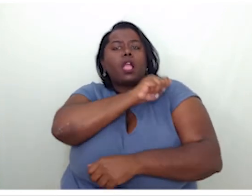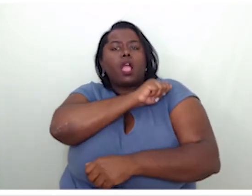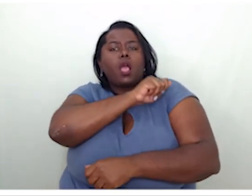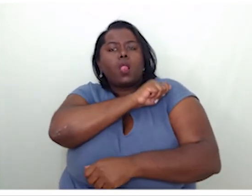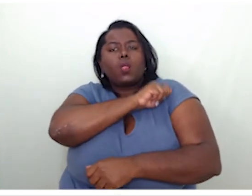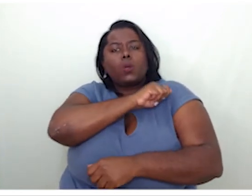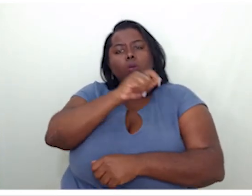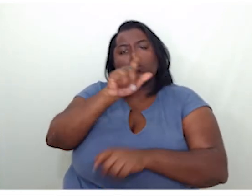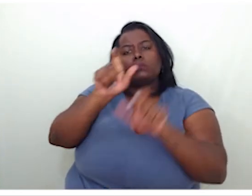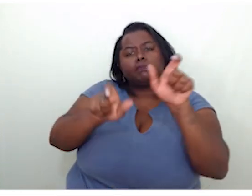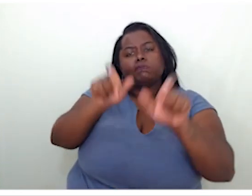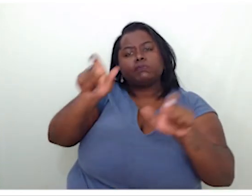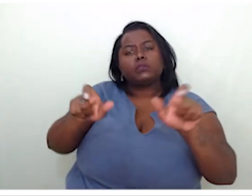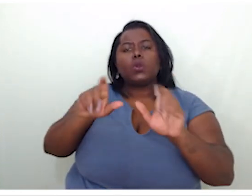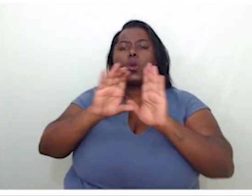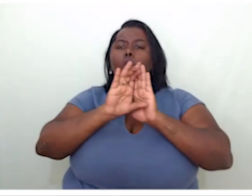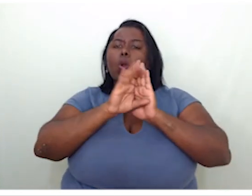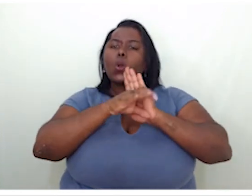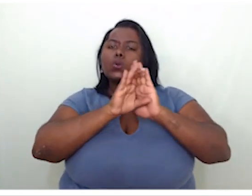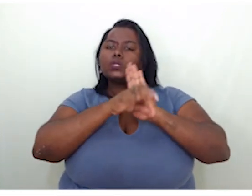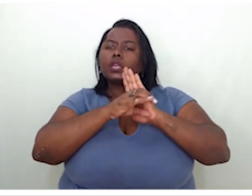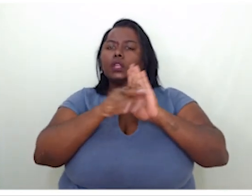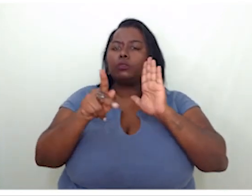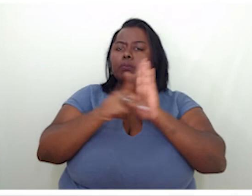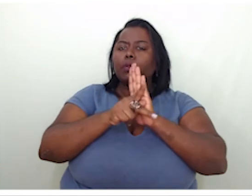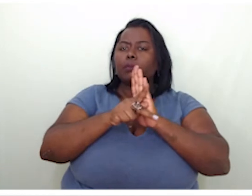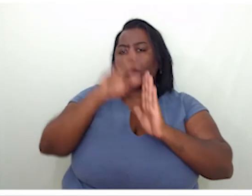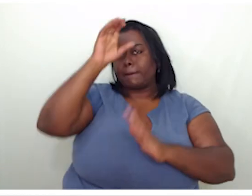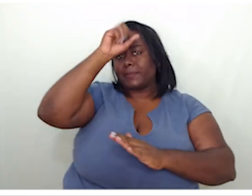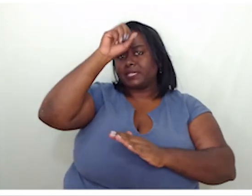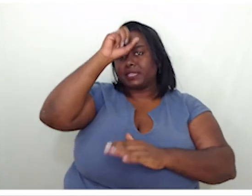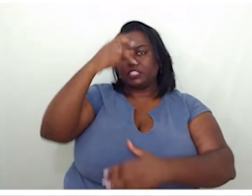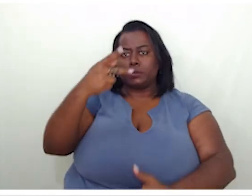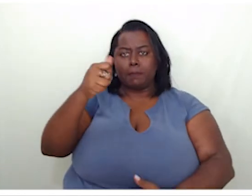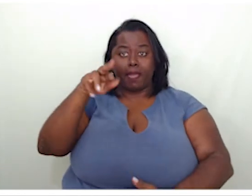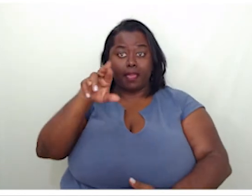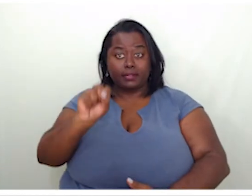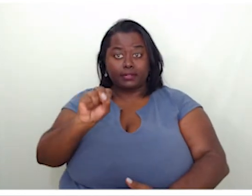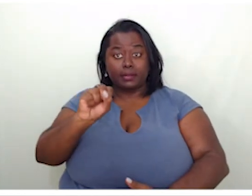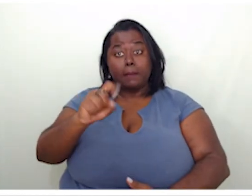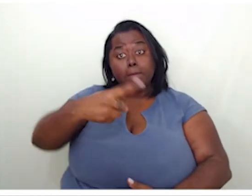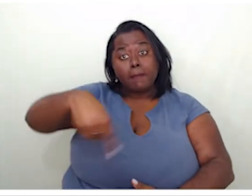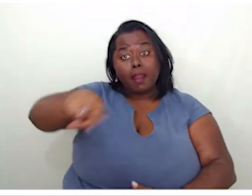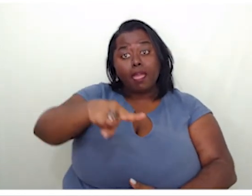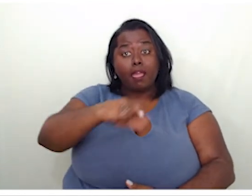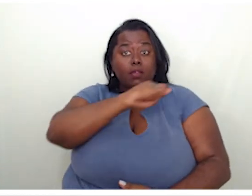de acuerdo con los niveles de paridad: existencial, epistémica e institucional.